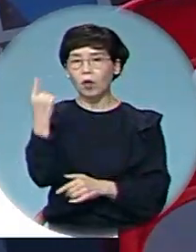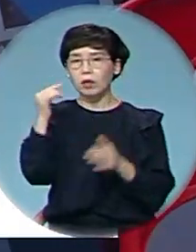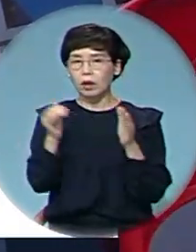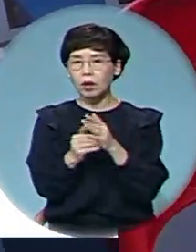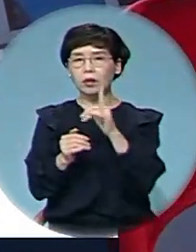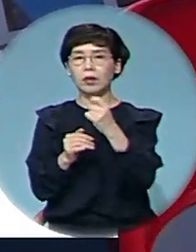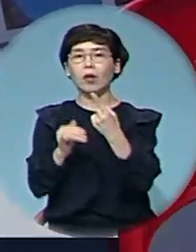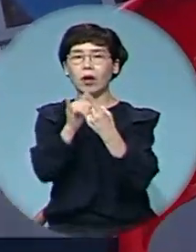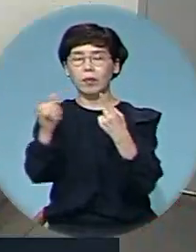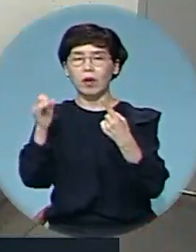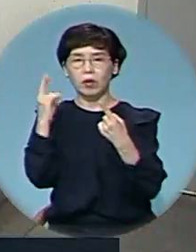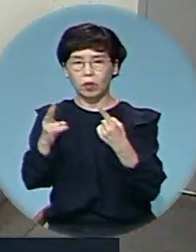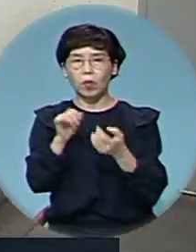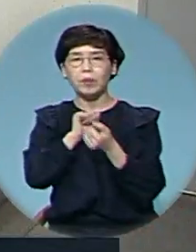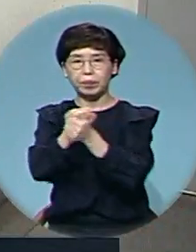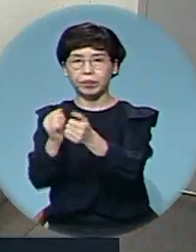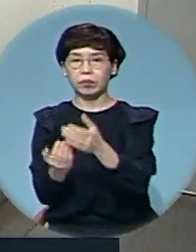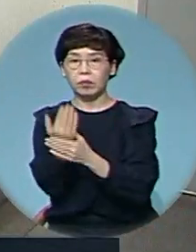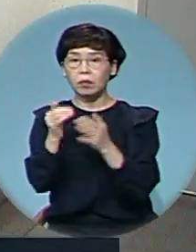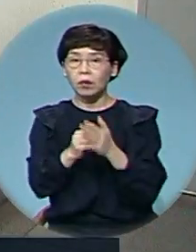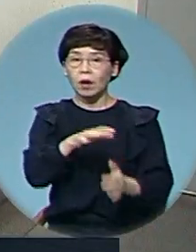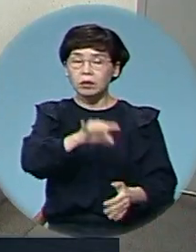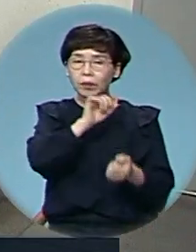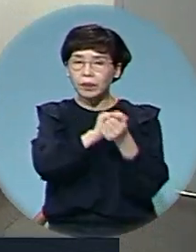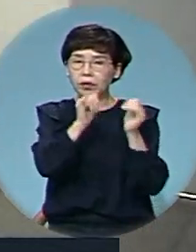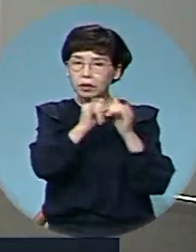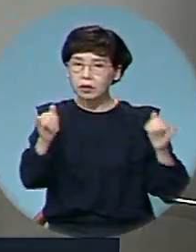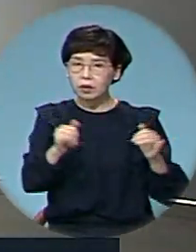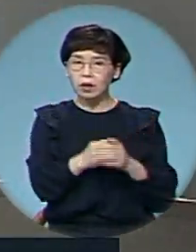추가로 확진됐습니다. 처음 확진된 여성은 지난달 30일